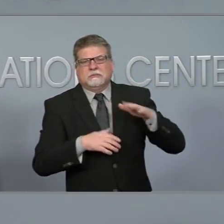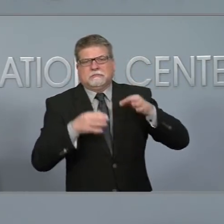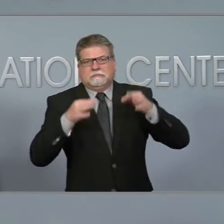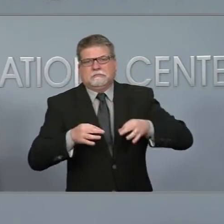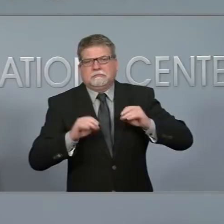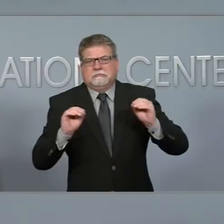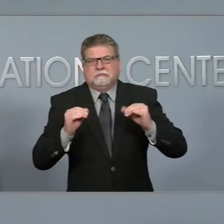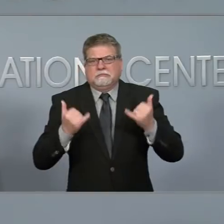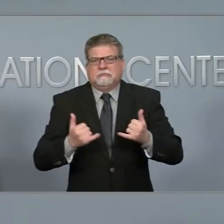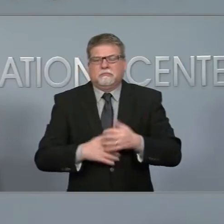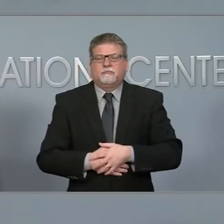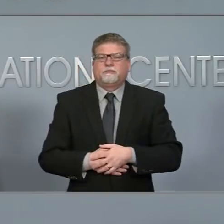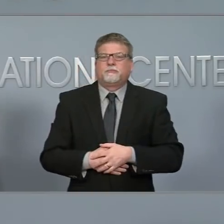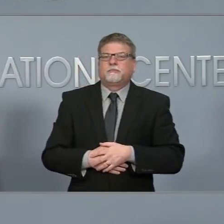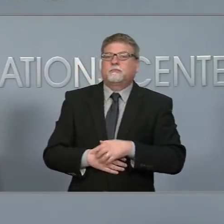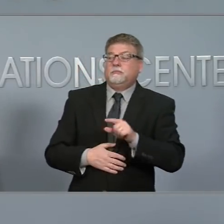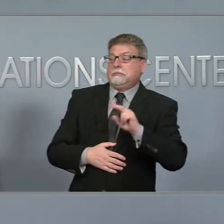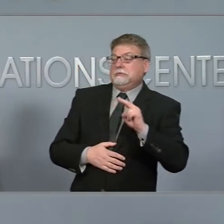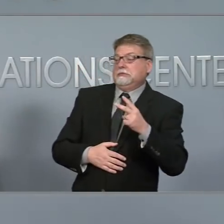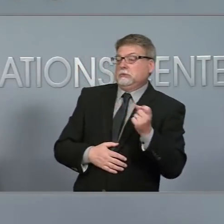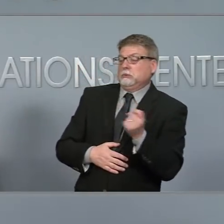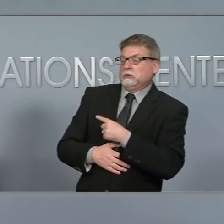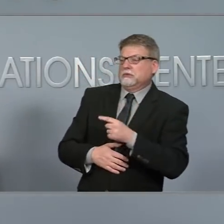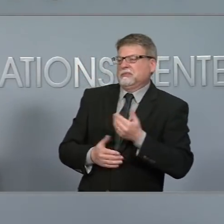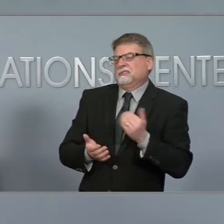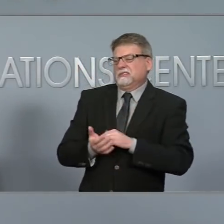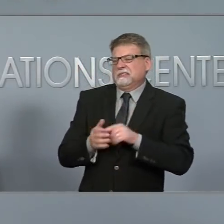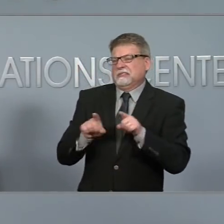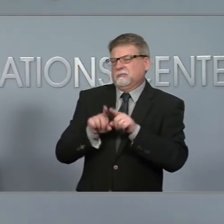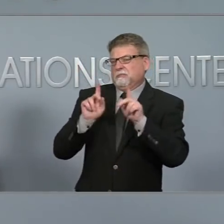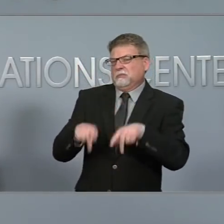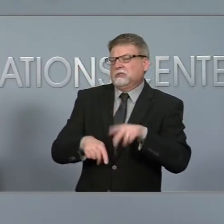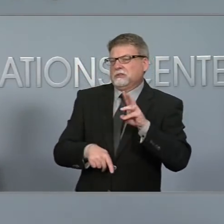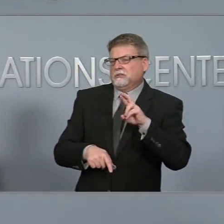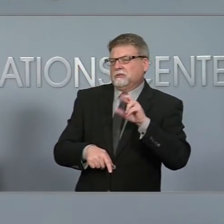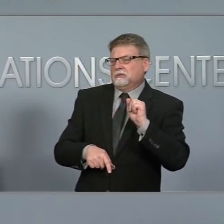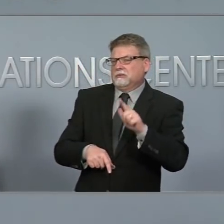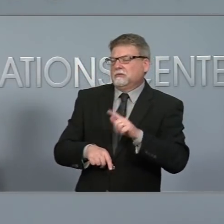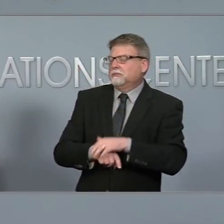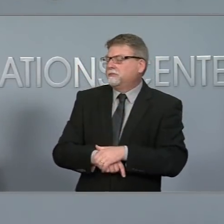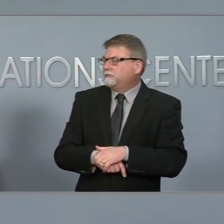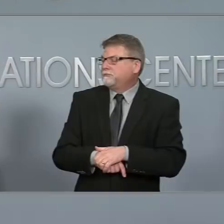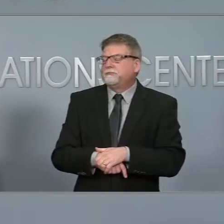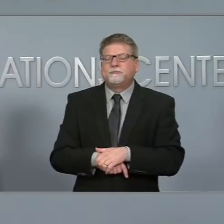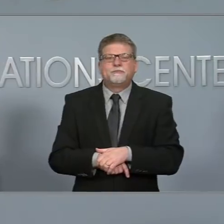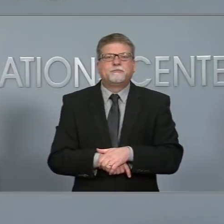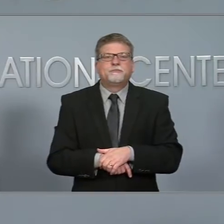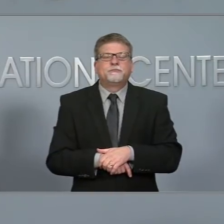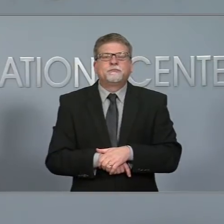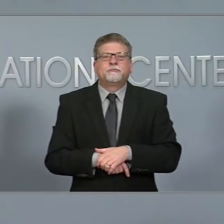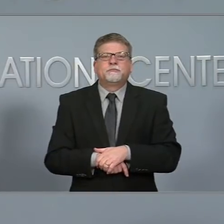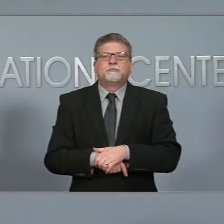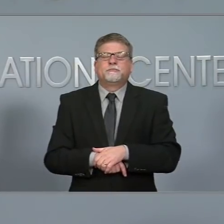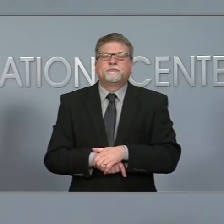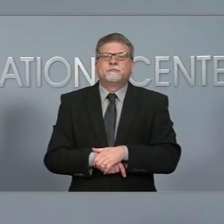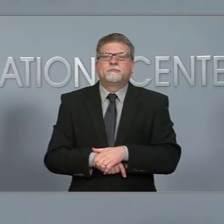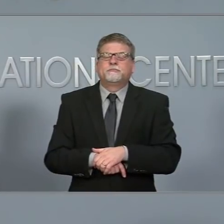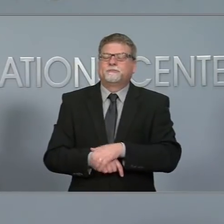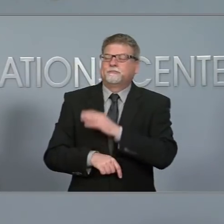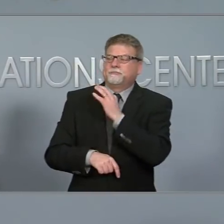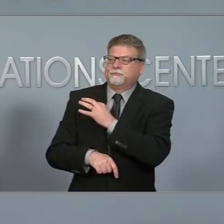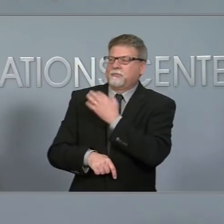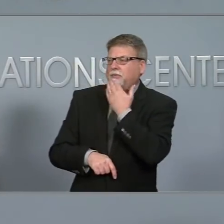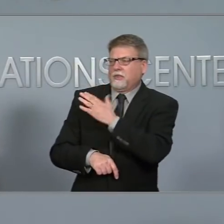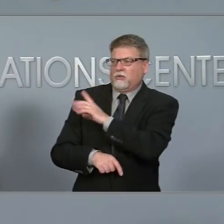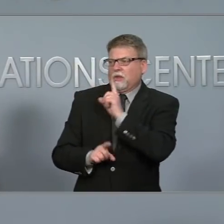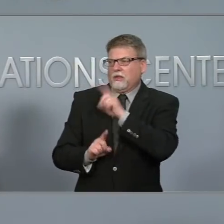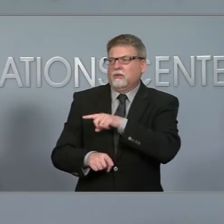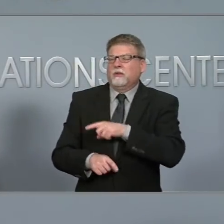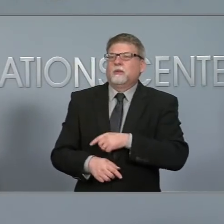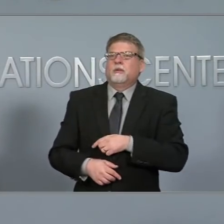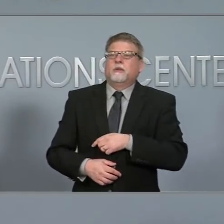comentar al respecto, pero él